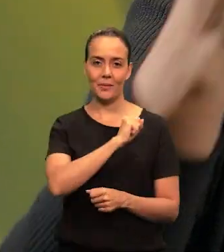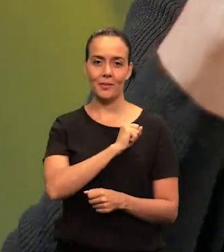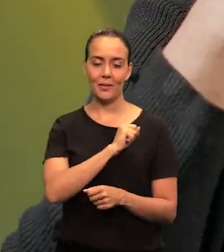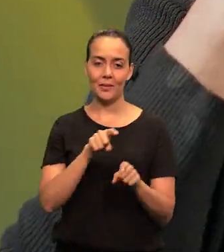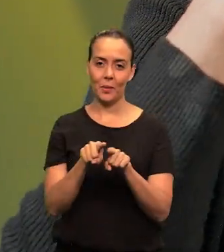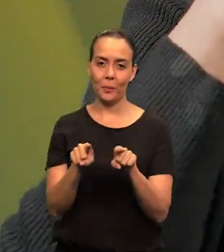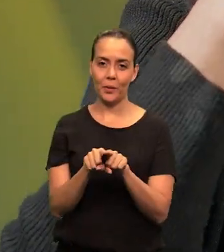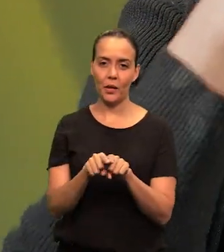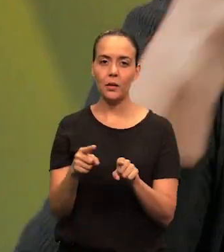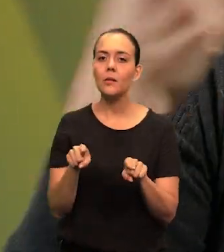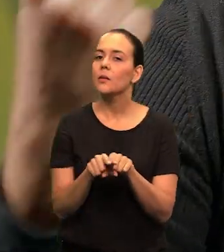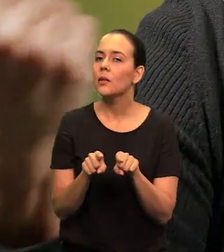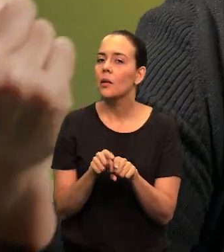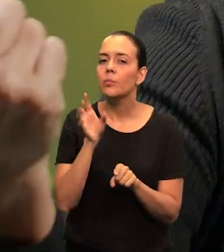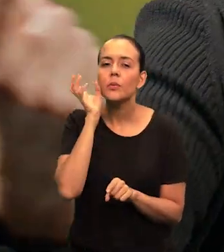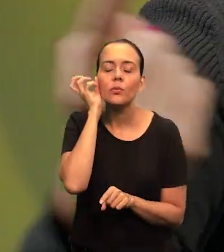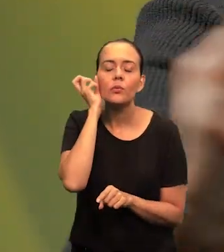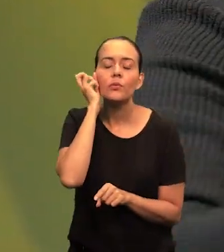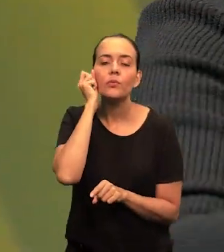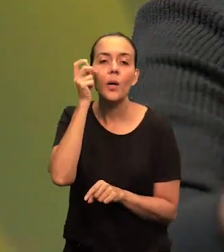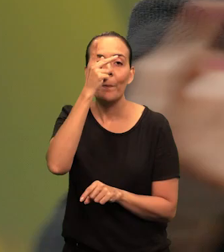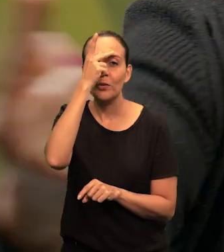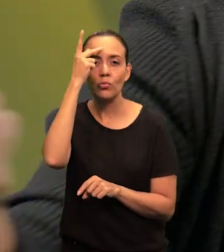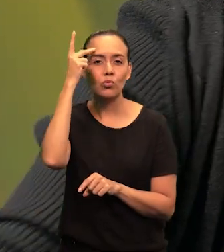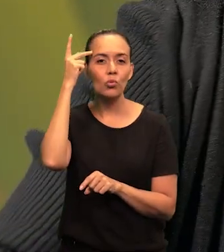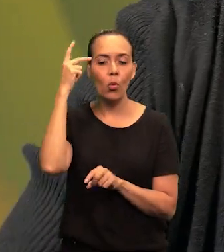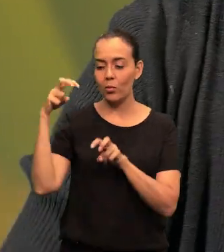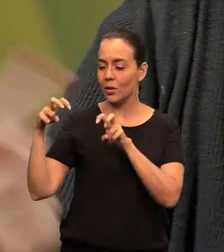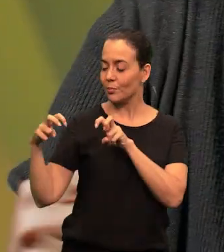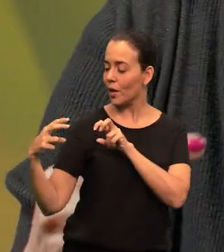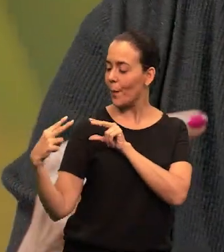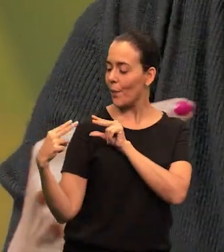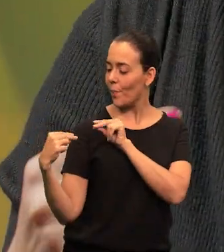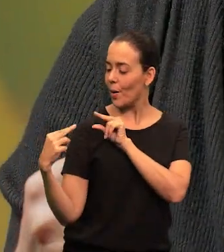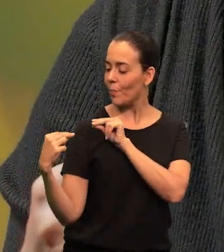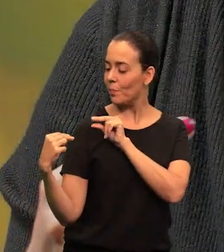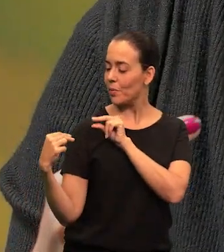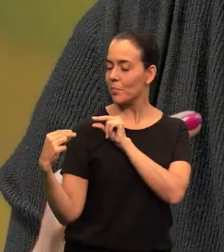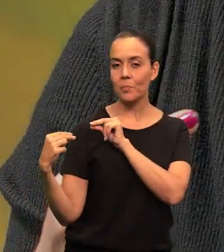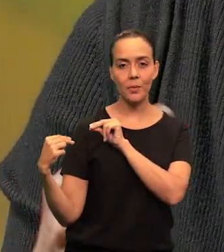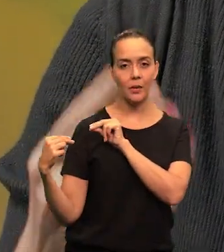para ele aprender a ouvir outras pessoas e ser capaz de ouvir o amigo em sala de aula, né?